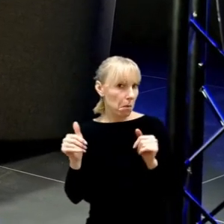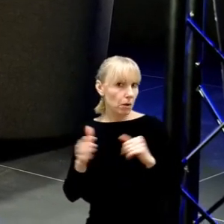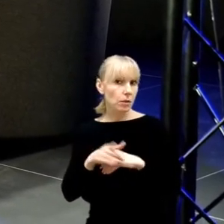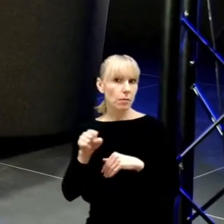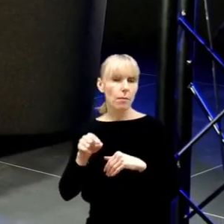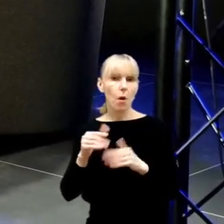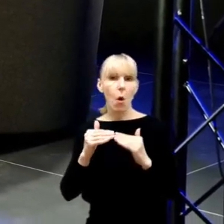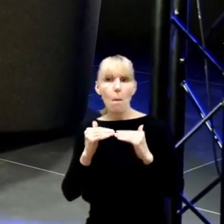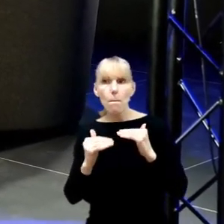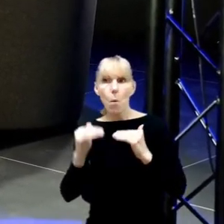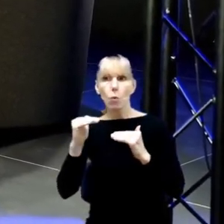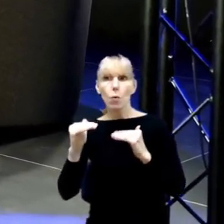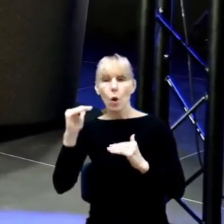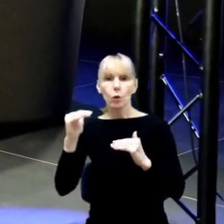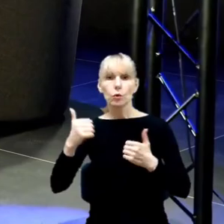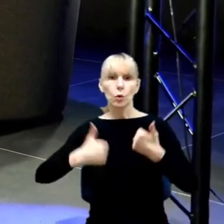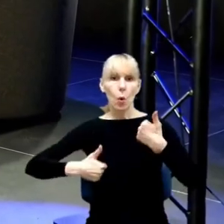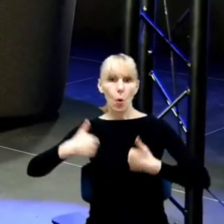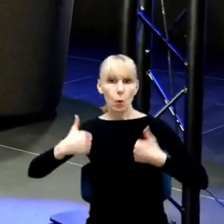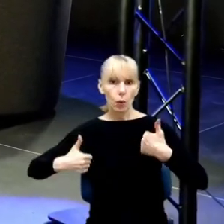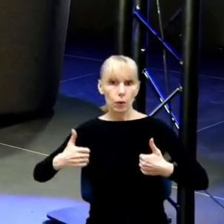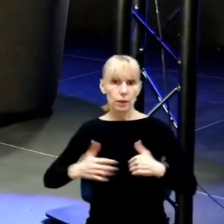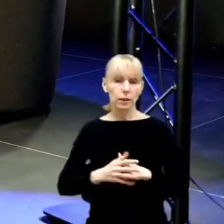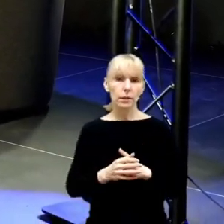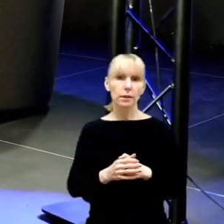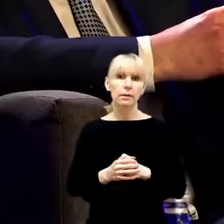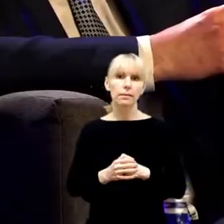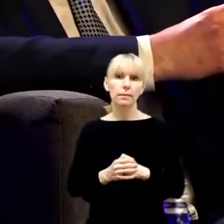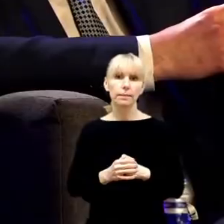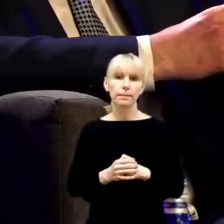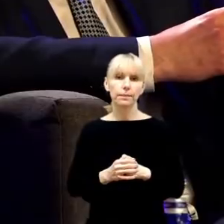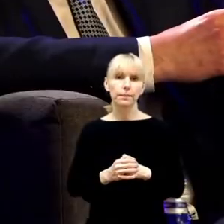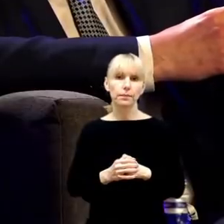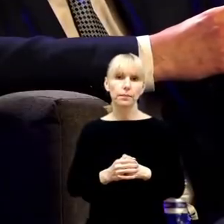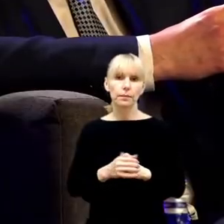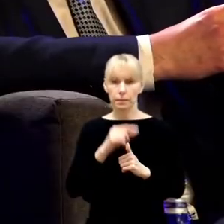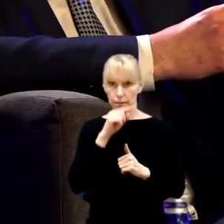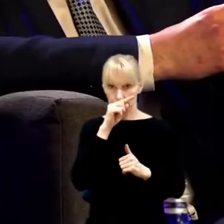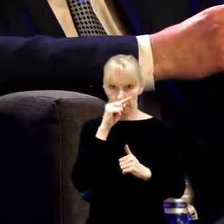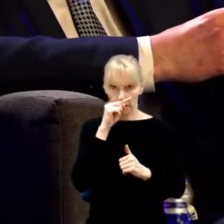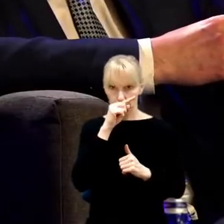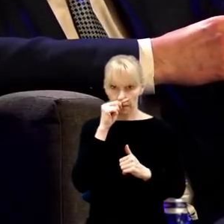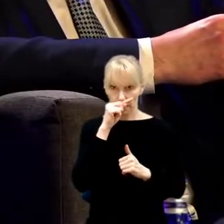wstosunku z innymi ośrodkami. Natomiast myśląc o niej, trzeba już myśleć też